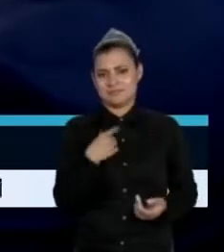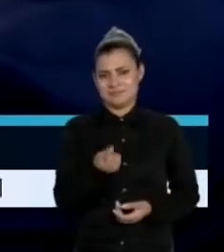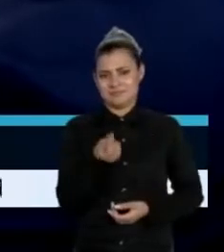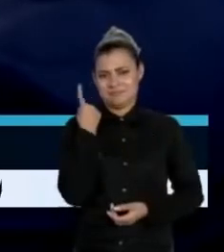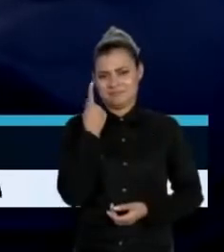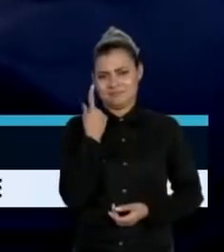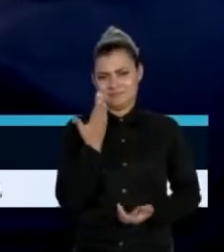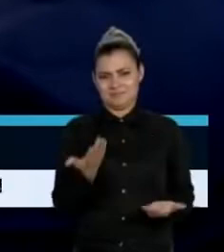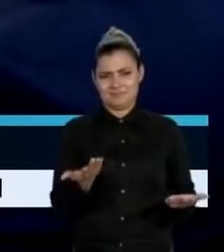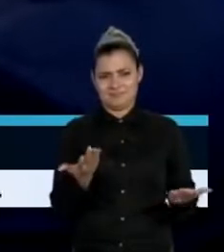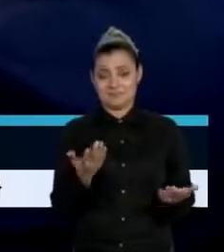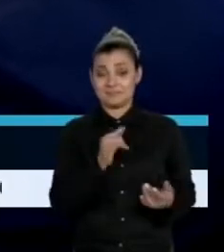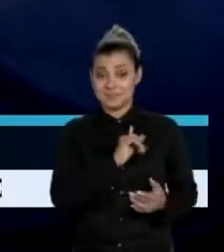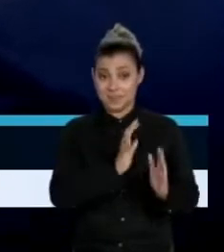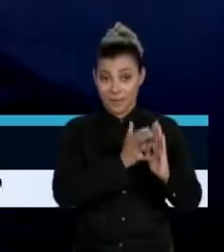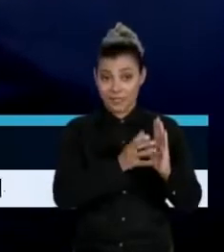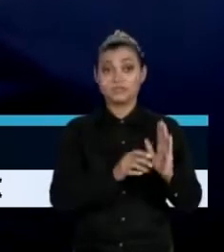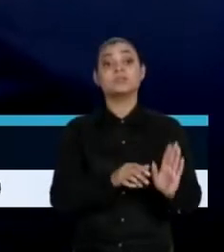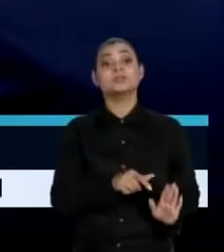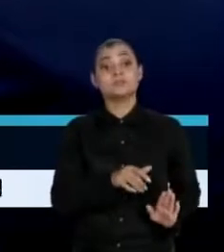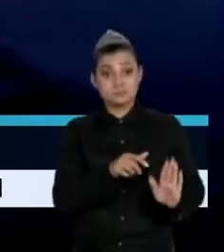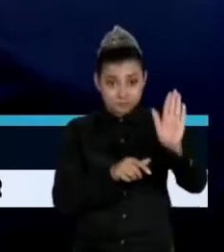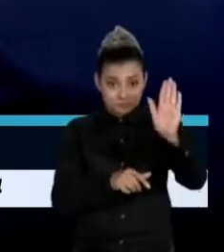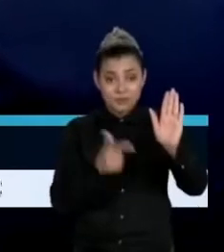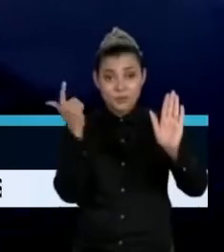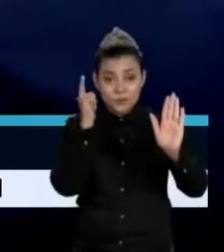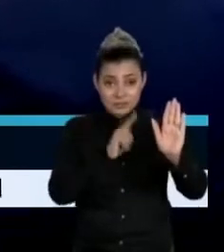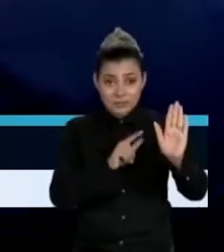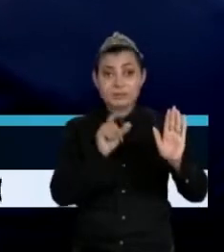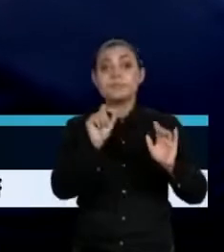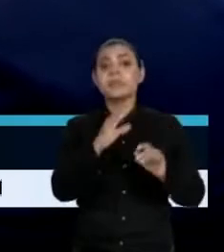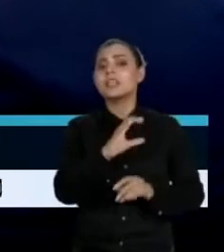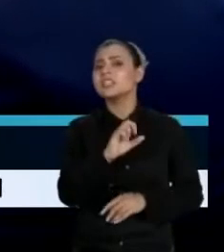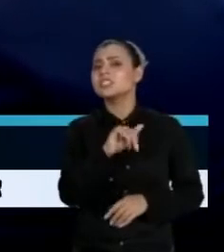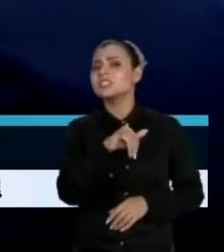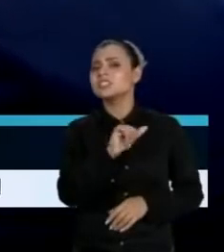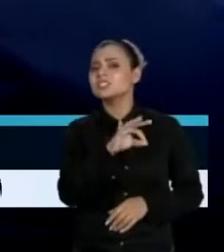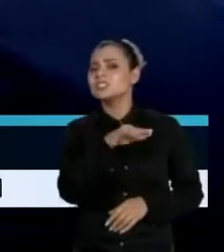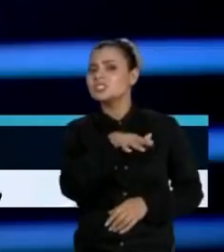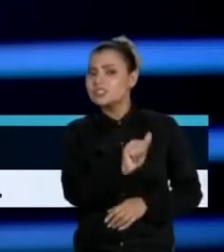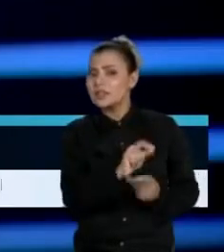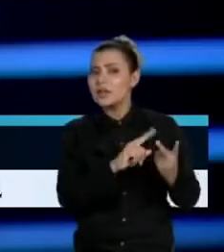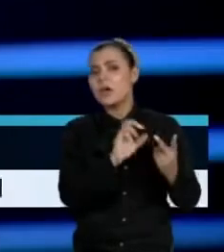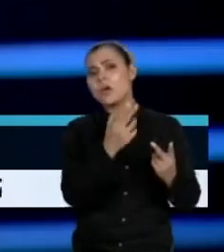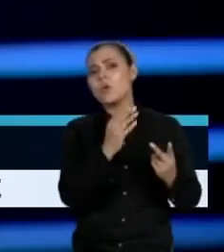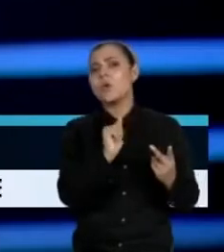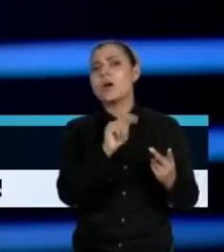se a chapa for eleito quem irá governar cristina ou alberto é um quadro